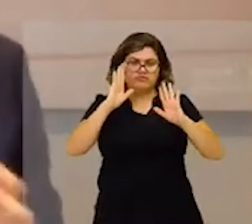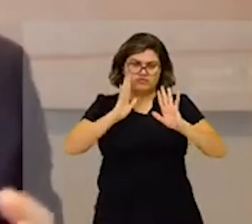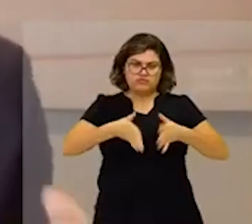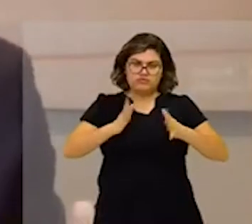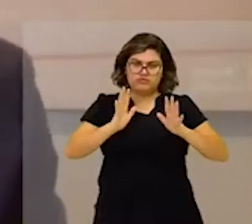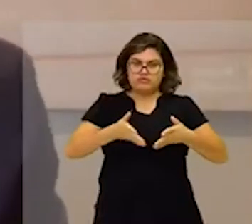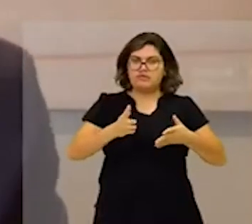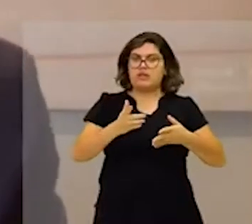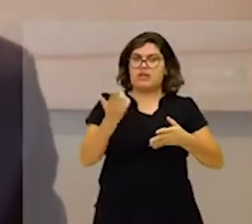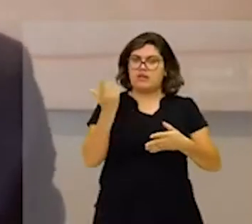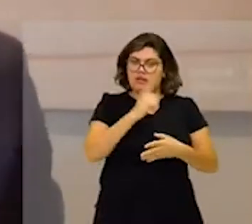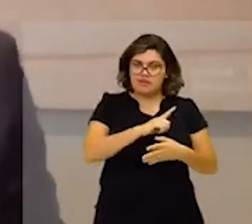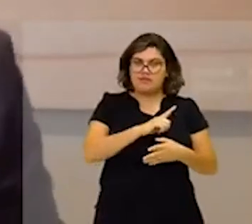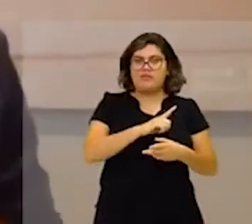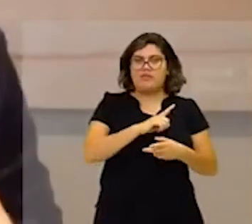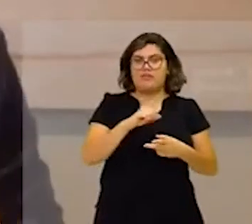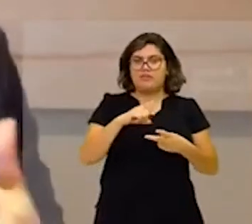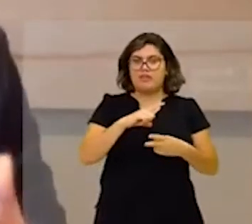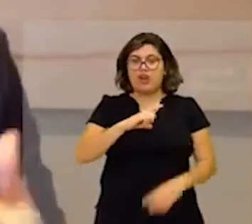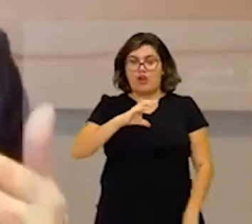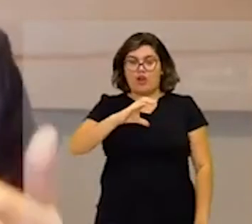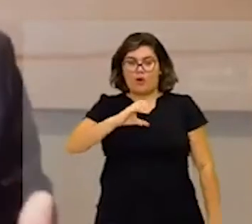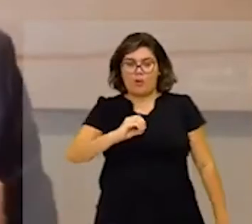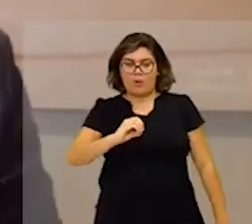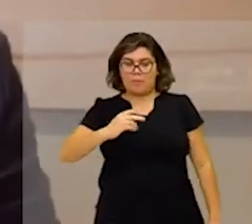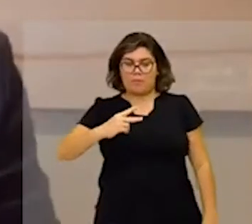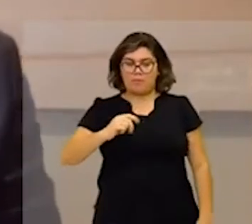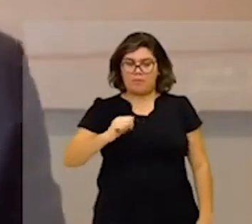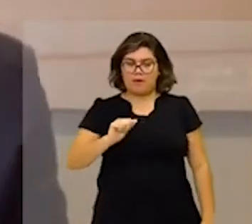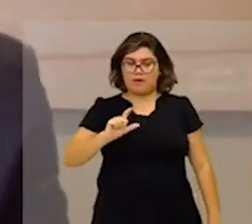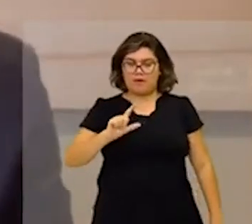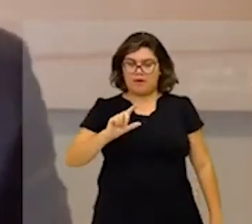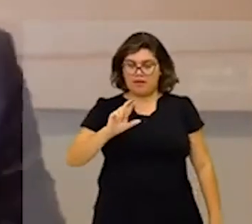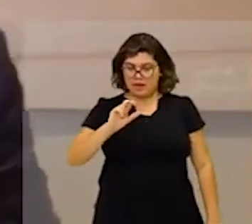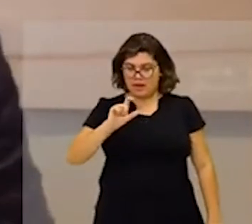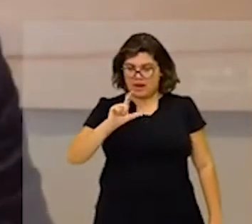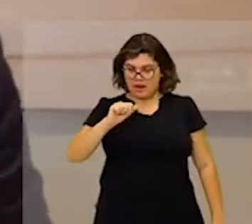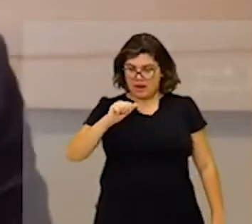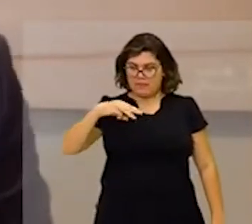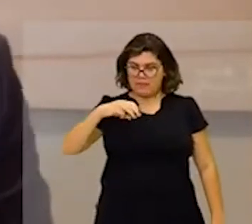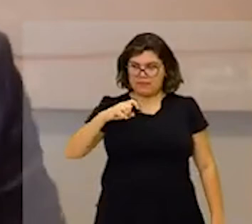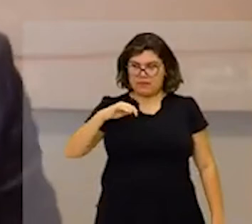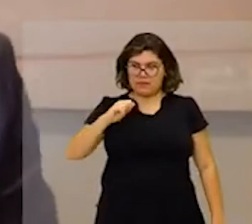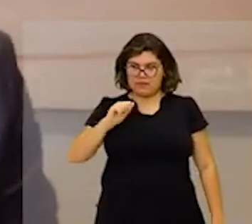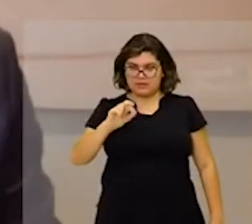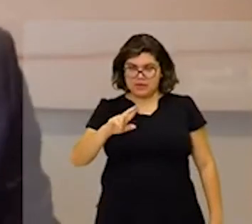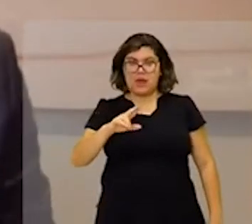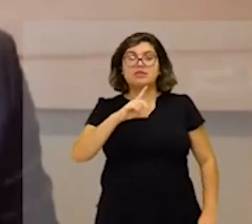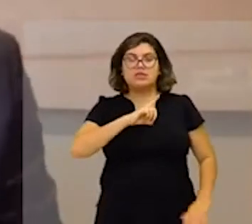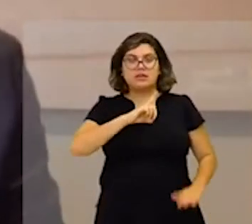torna um cocô parlamentares ou seja elas passa pelo direito a voto a participação da atividade